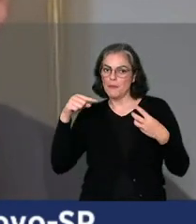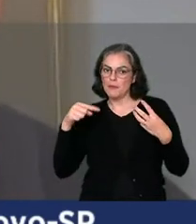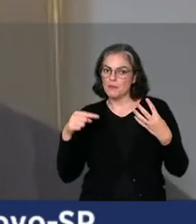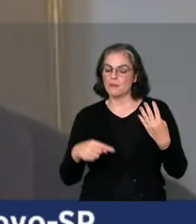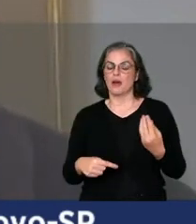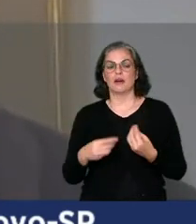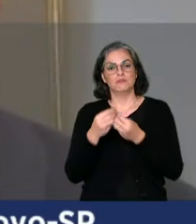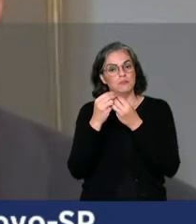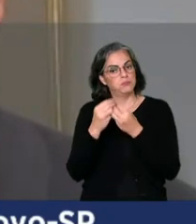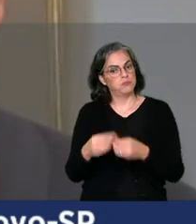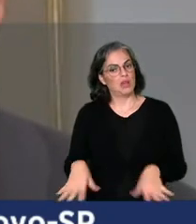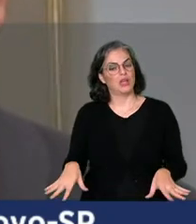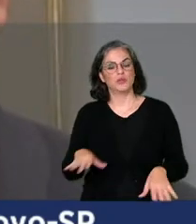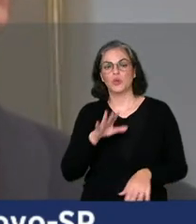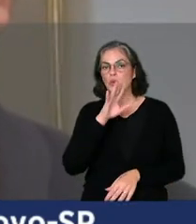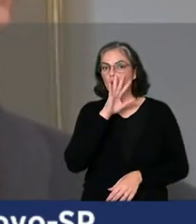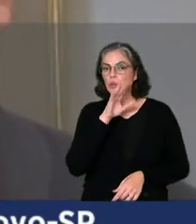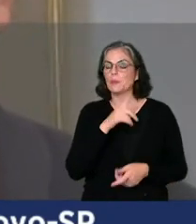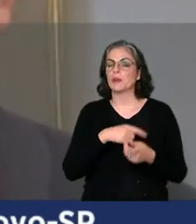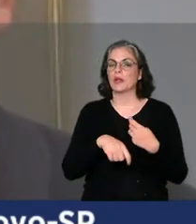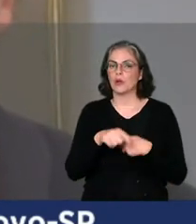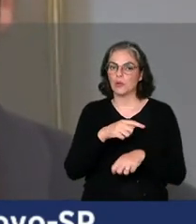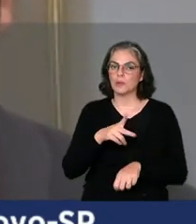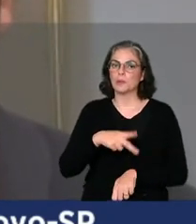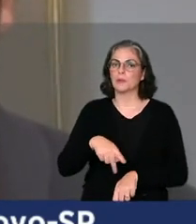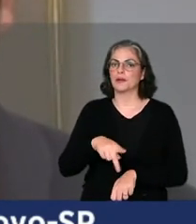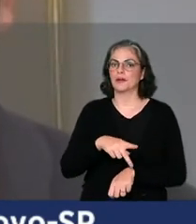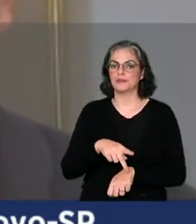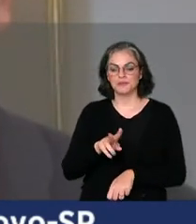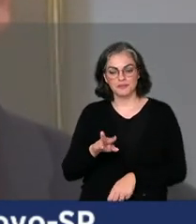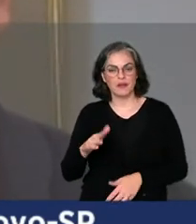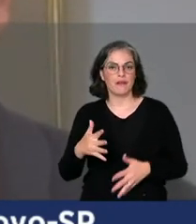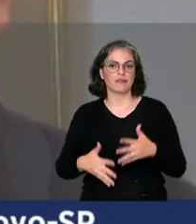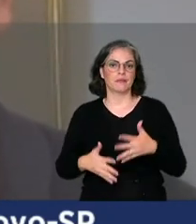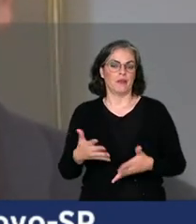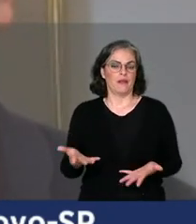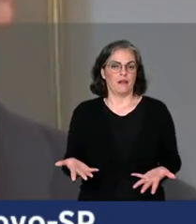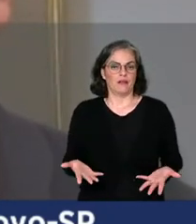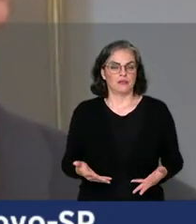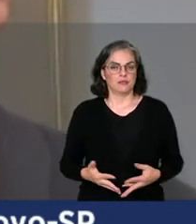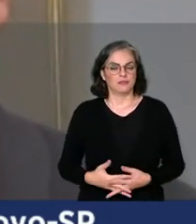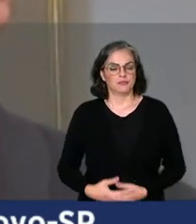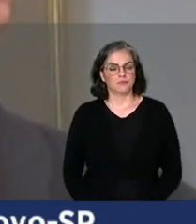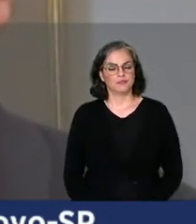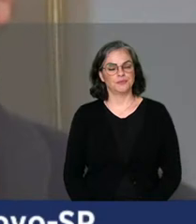DE RECESSÃO, TODA A SORTE DE EFEITOS NEGATIVOS NA ECONOMIA, QUE ACABAM ATRAPALHANDO DEMAIS. PORTANTO O PARTIDO